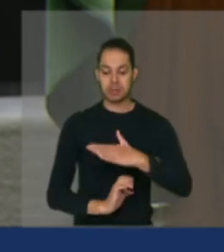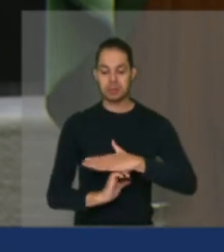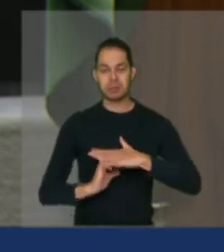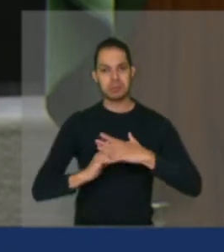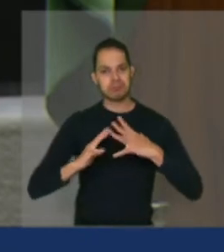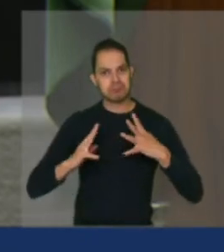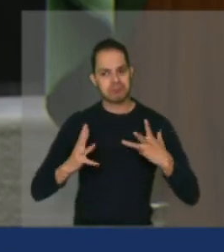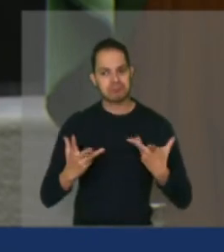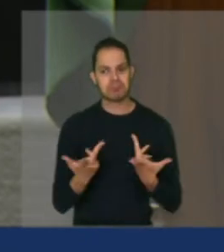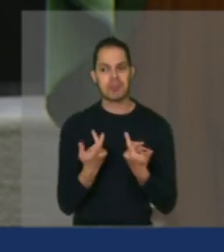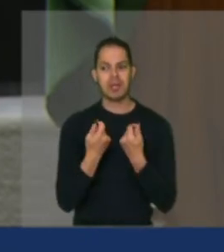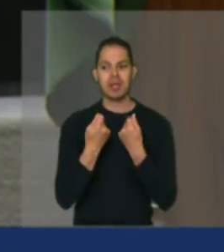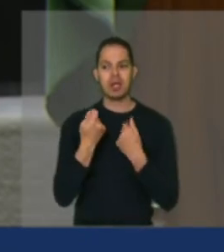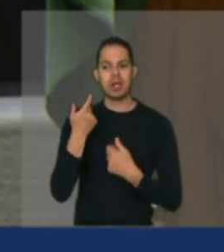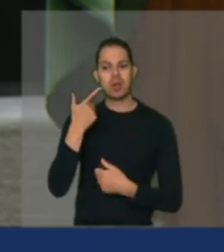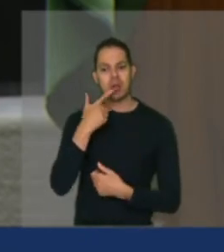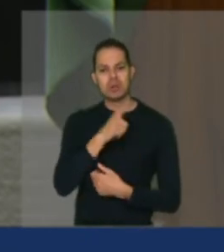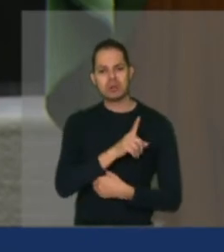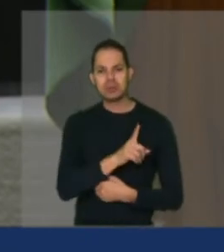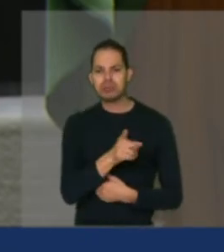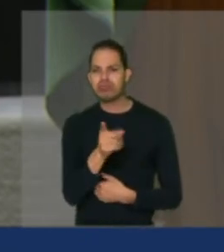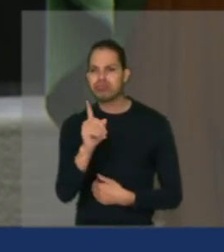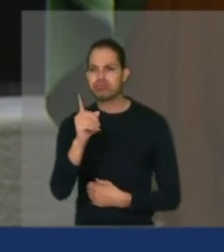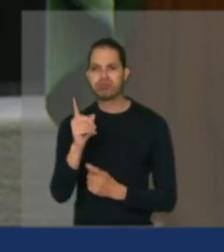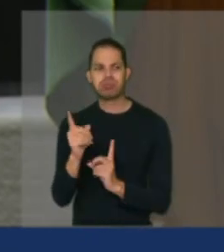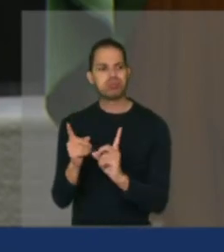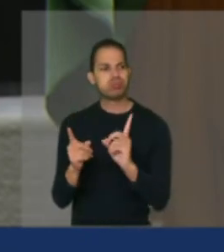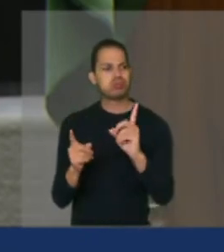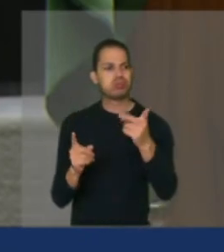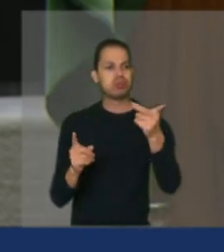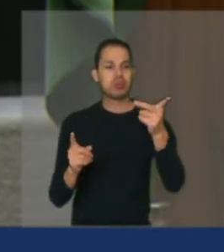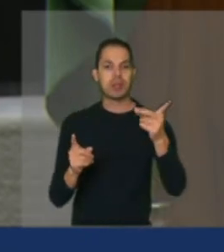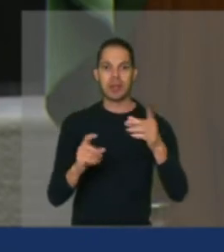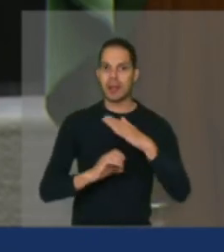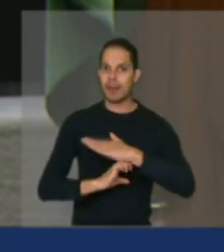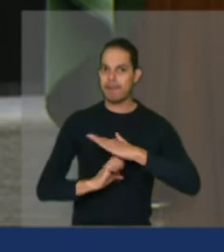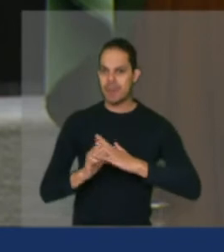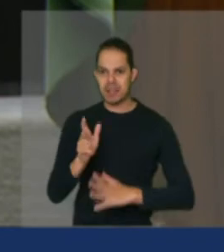EFICIENTE, QUE CONSEGUE CHEGAR AONDE UMA EMPRESA PRIVADA NÃO VAI SE DISPOR A CHEGAR, NÓS TEMOS UM SISTEMA DE